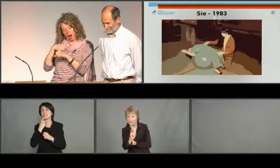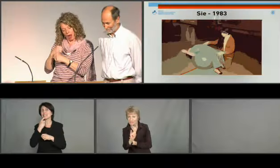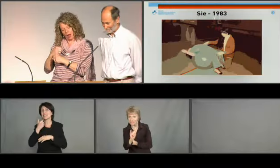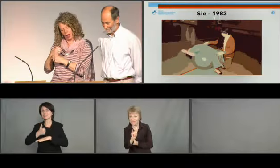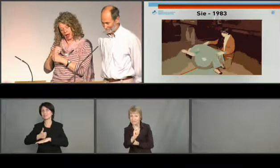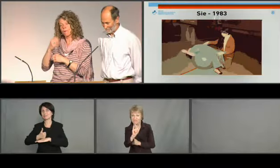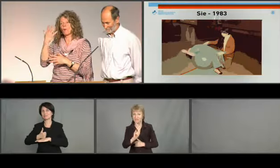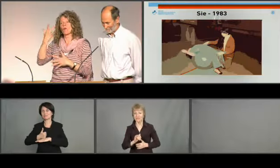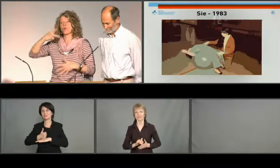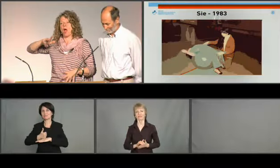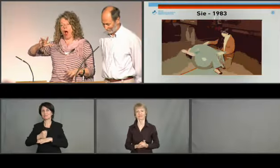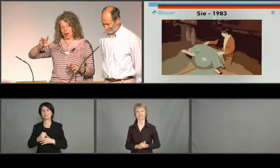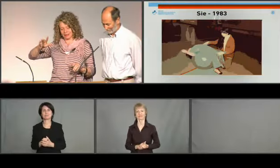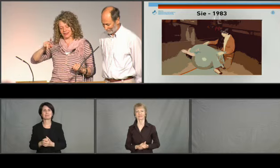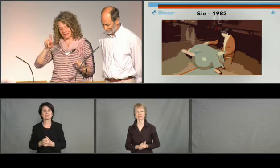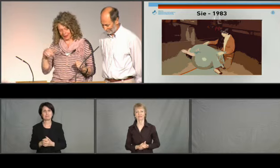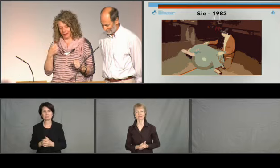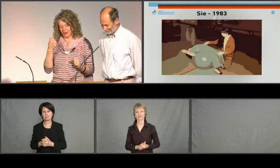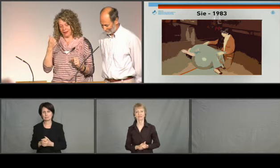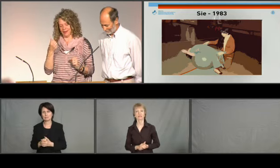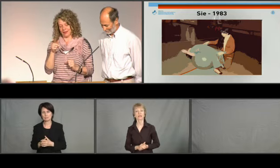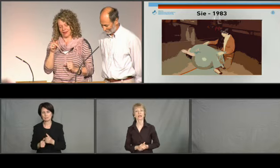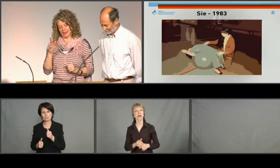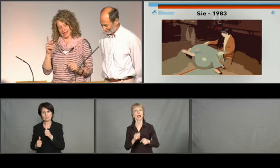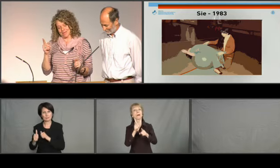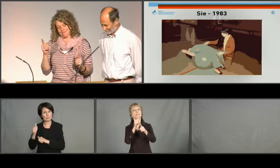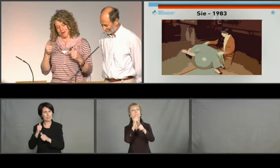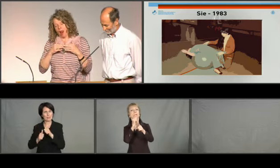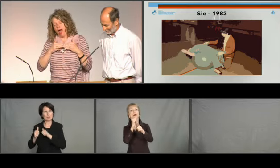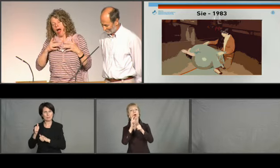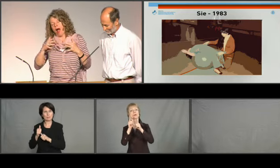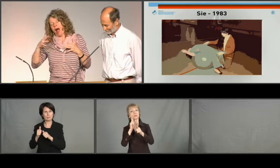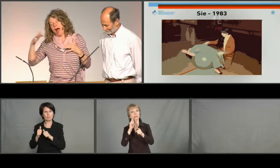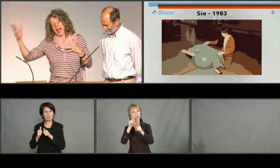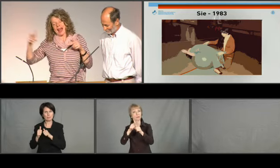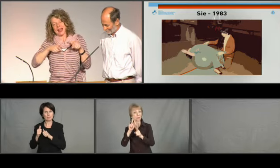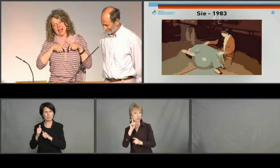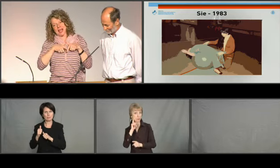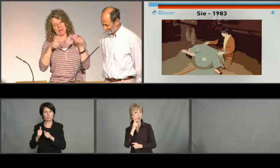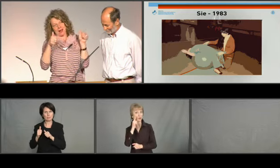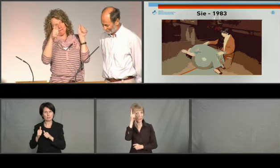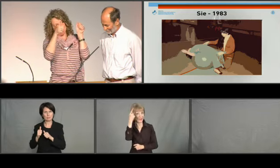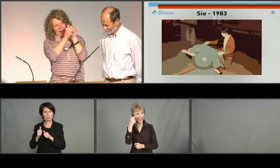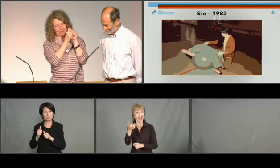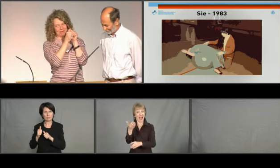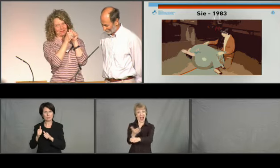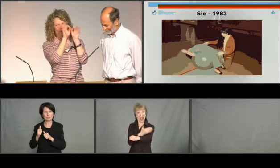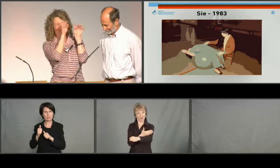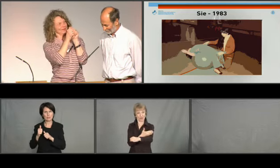1983 war das Jahr der Liebe. Die beiden Personen hatten sich kennengelernt